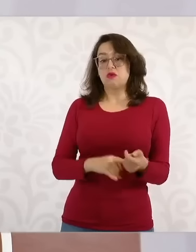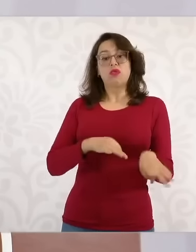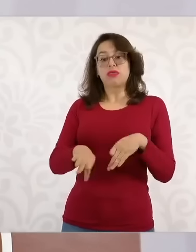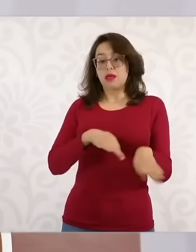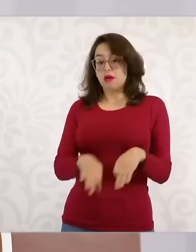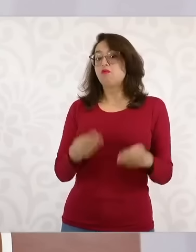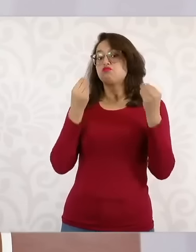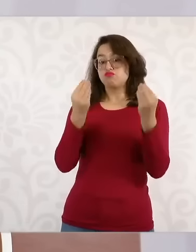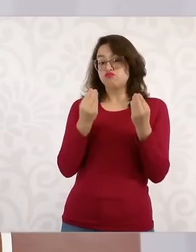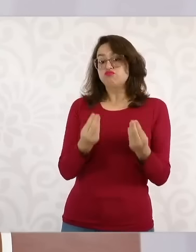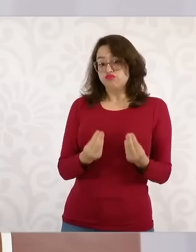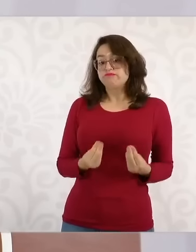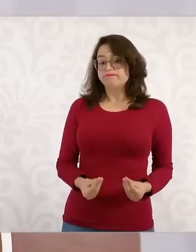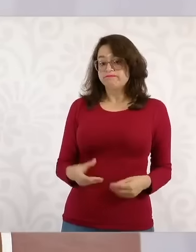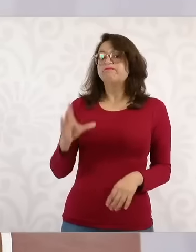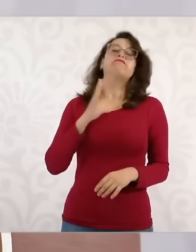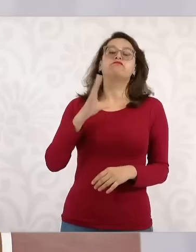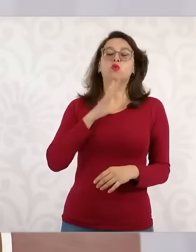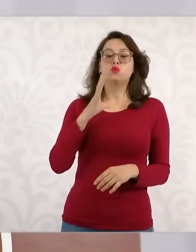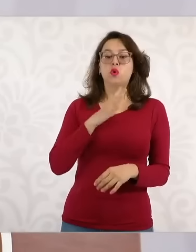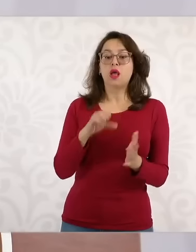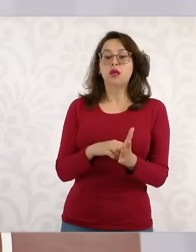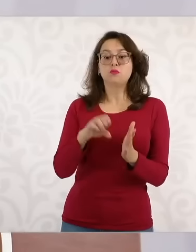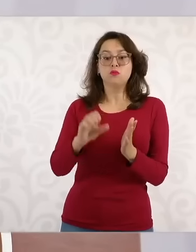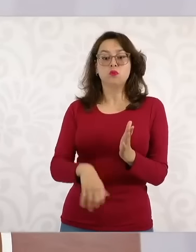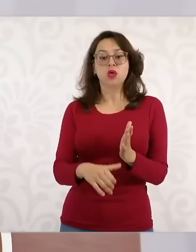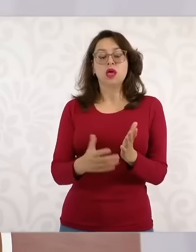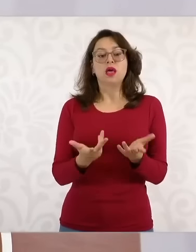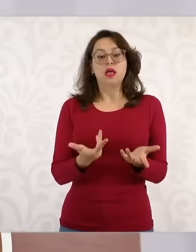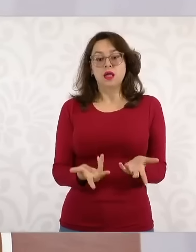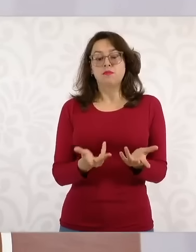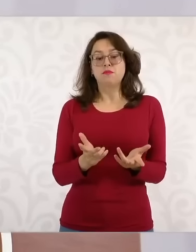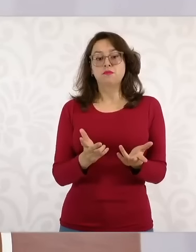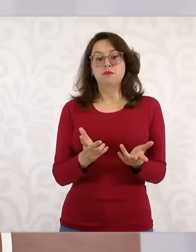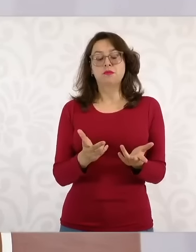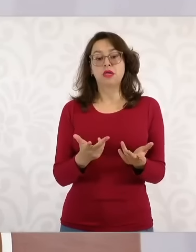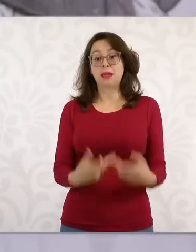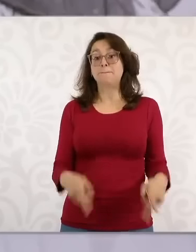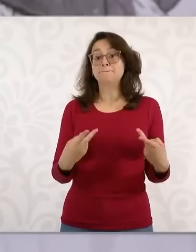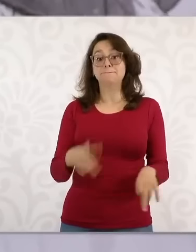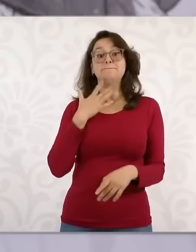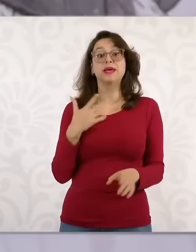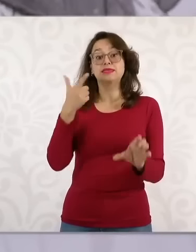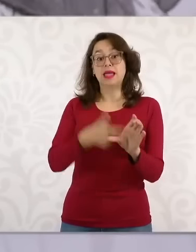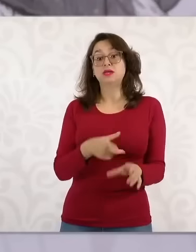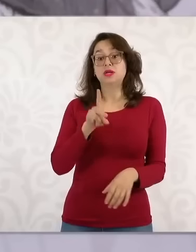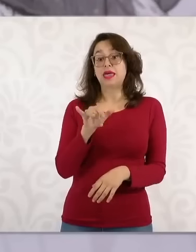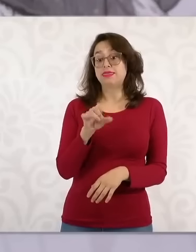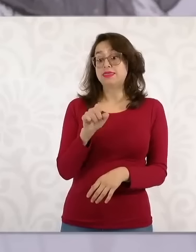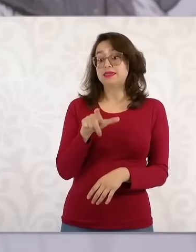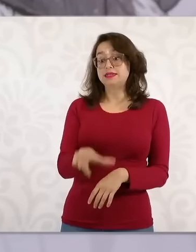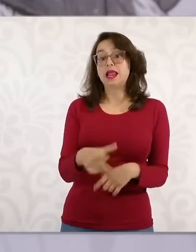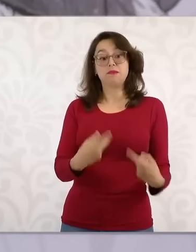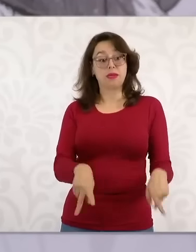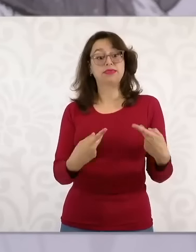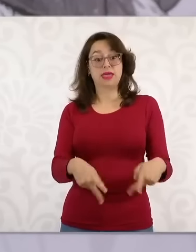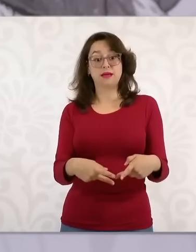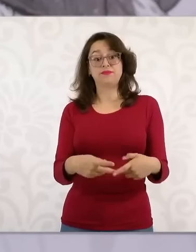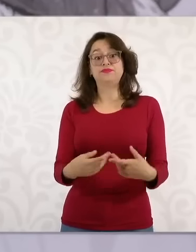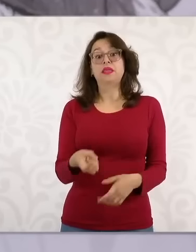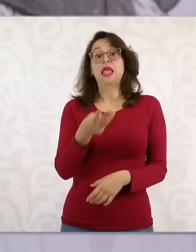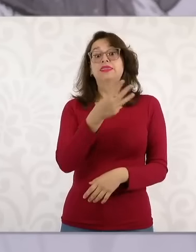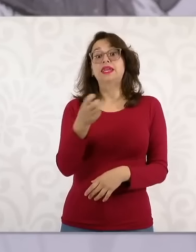entre otras el incremento en la venta de eh en la venta de gasolinas y diesel de Pemex y los 300,000